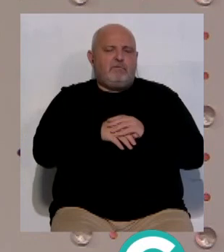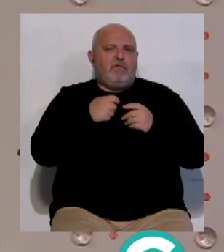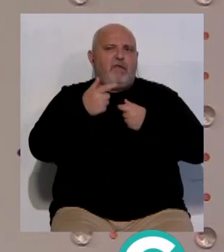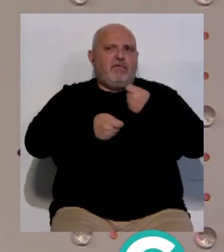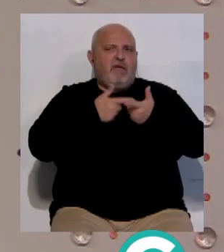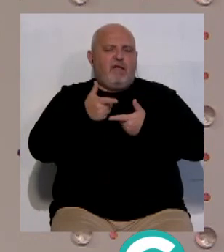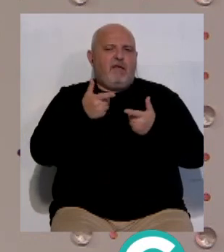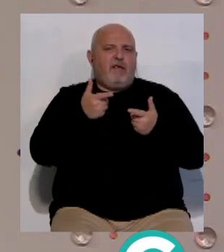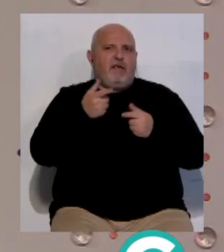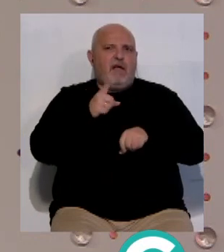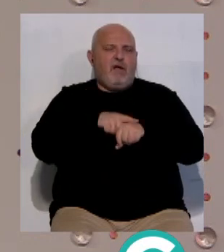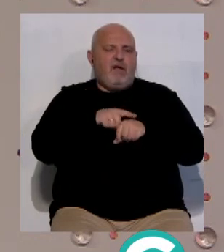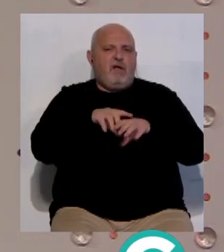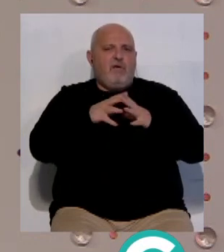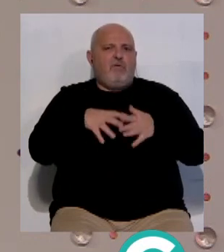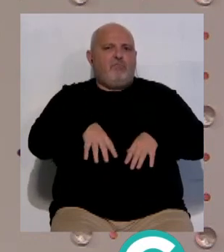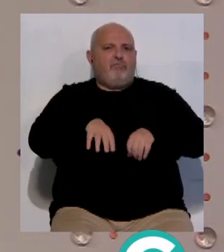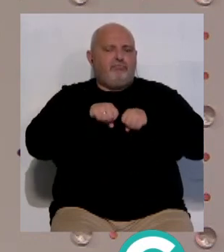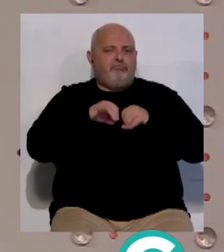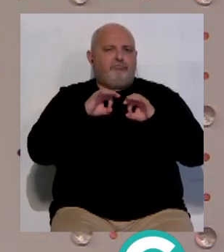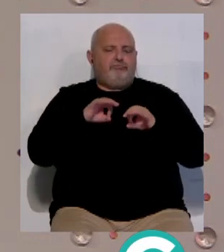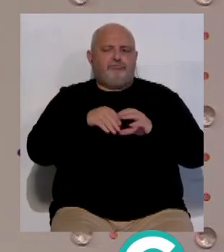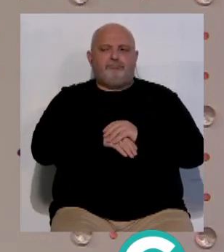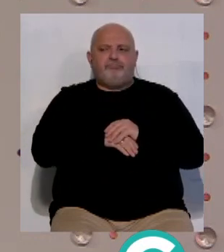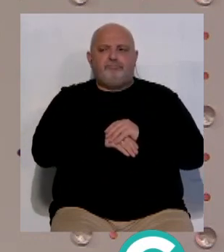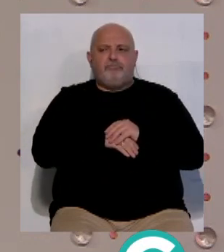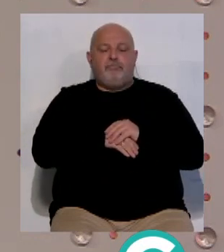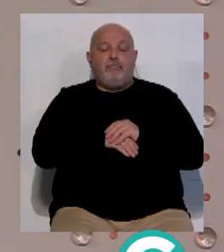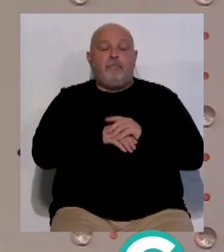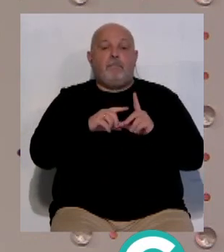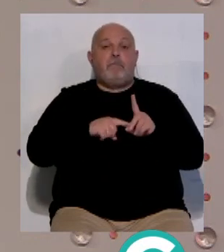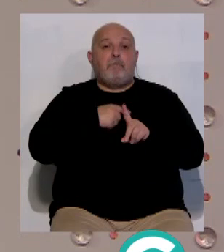el a la hora de tener el balón y de darlo con criterio si aportamos también el buen trabajo